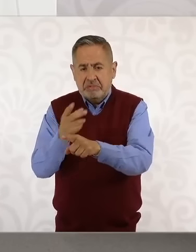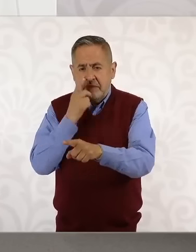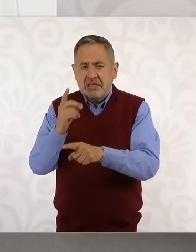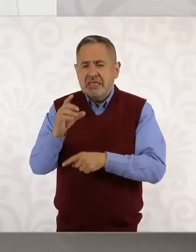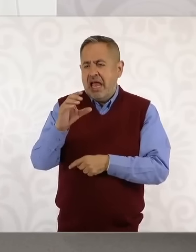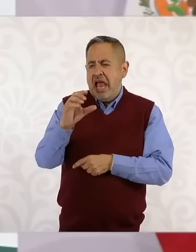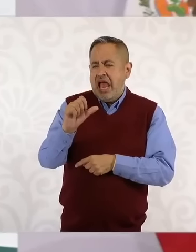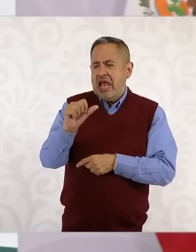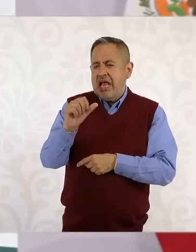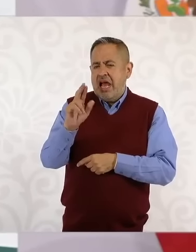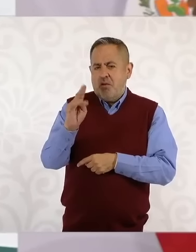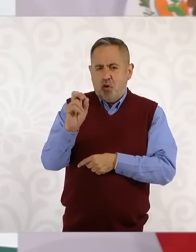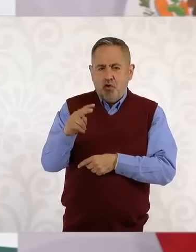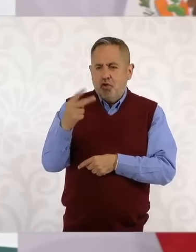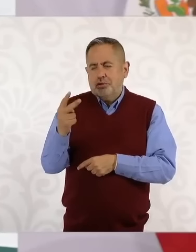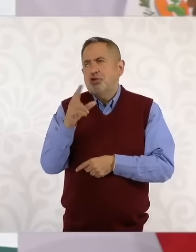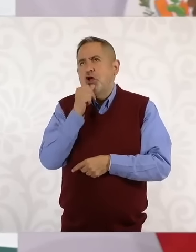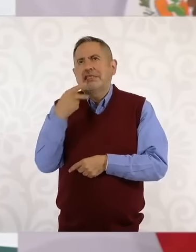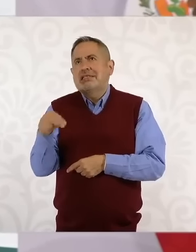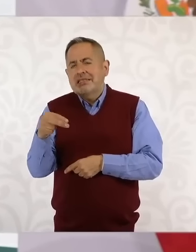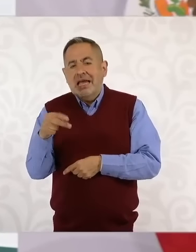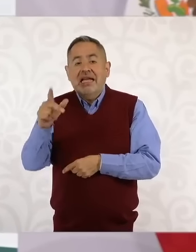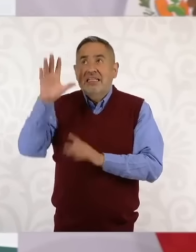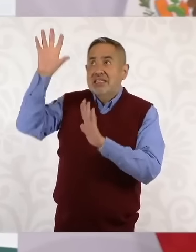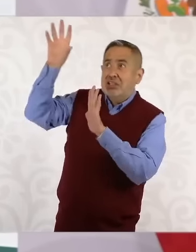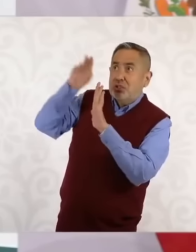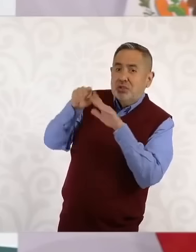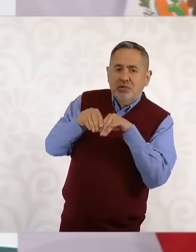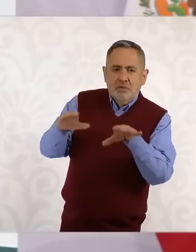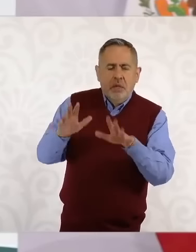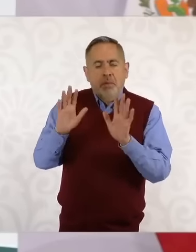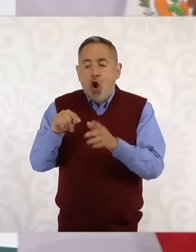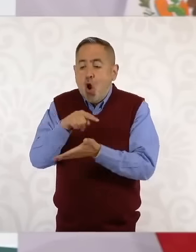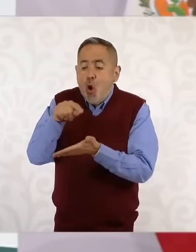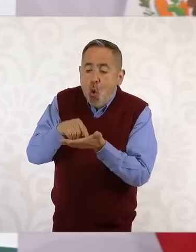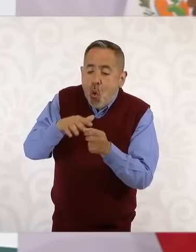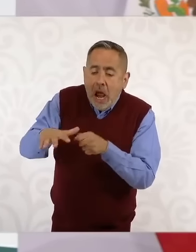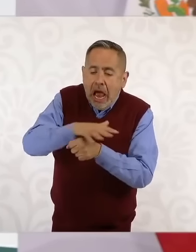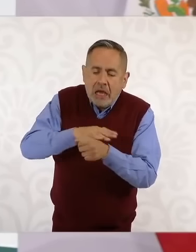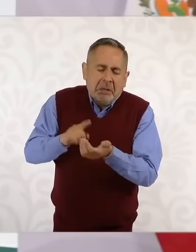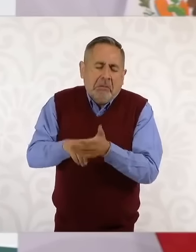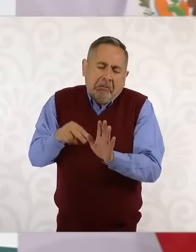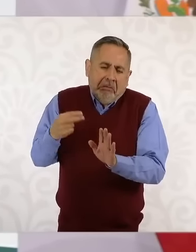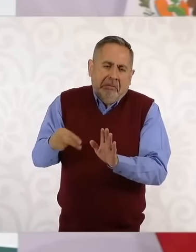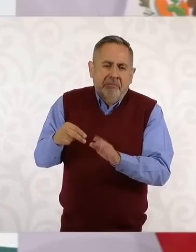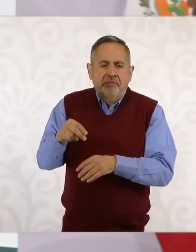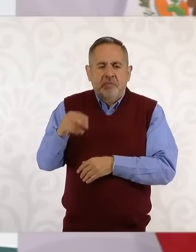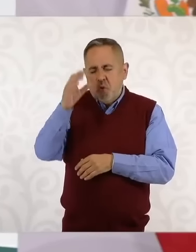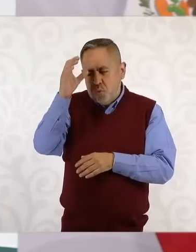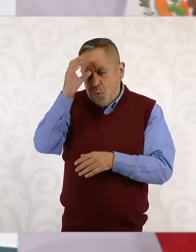debería llamarse de otra manera porque no es de carbón, es solar. Eh, pero está en eh Coahuila